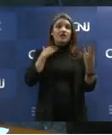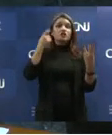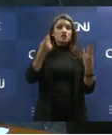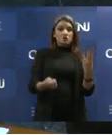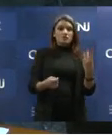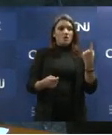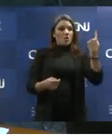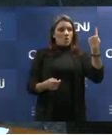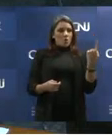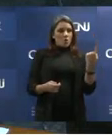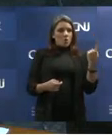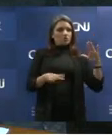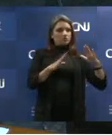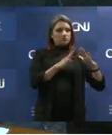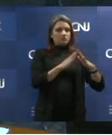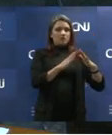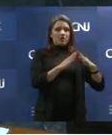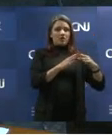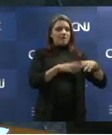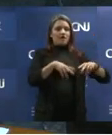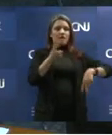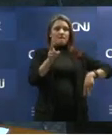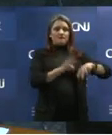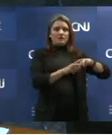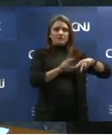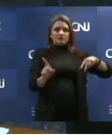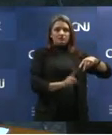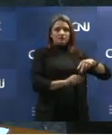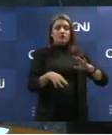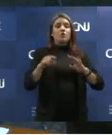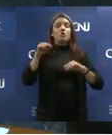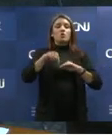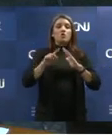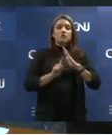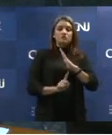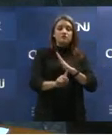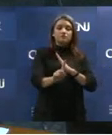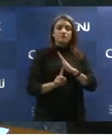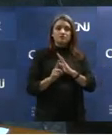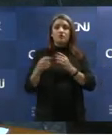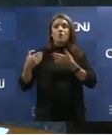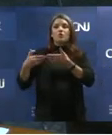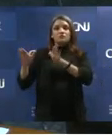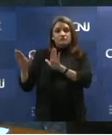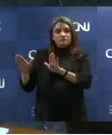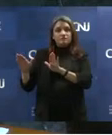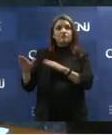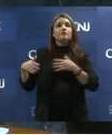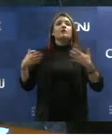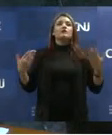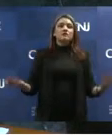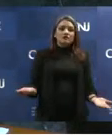Um juiz foi semiaberto e um juiz para o regime aberto e a Vara começou a tomar o seu encaminhamento corretamente.